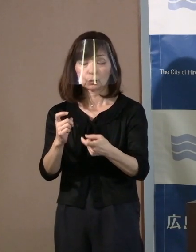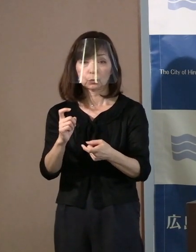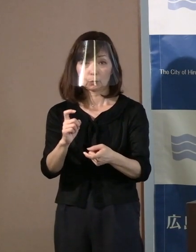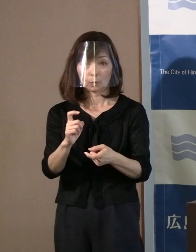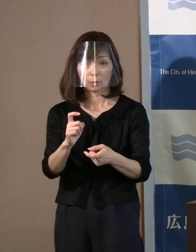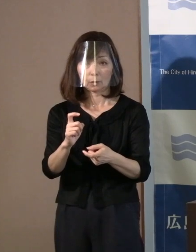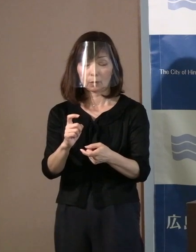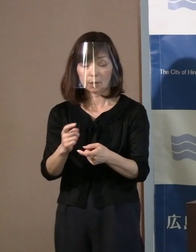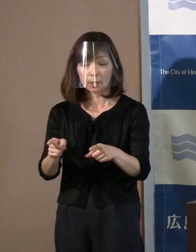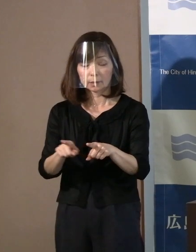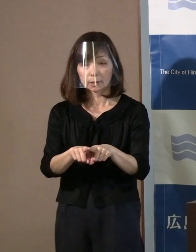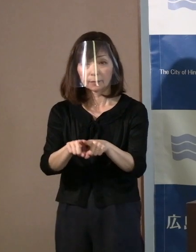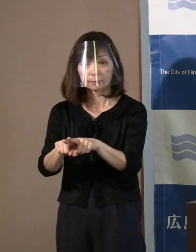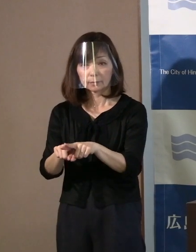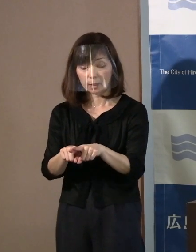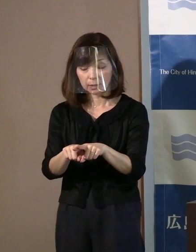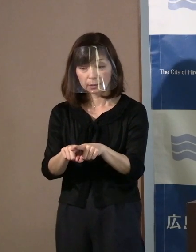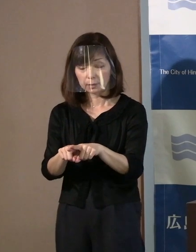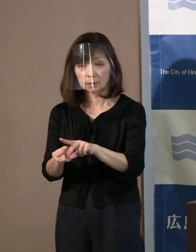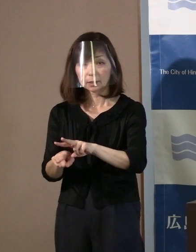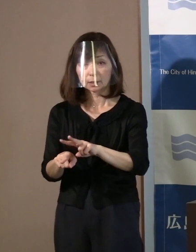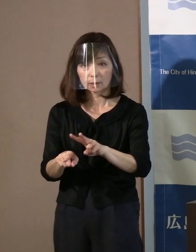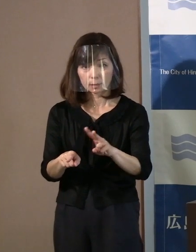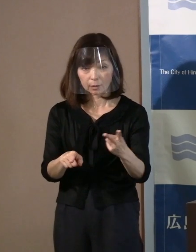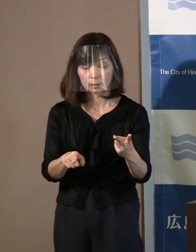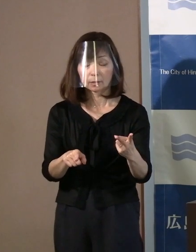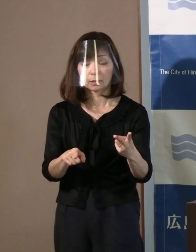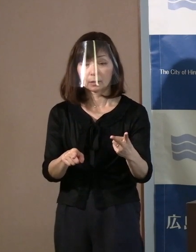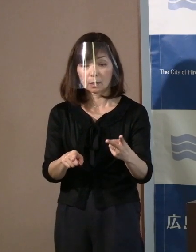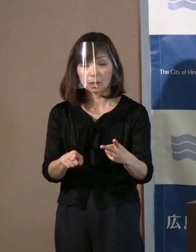こういった共通の価値観という､ 形成というものに切り替えた､